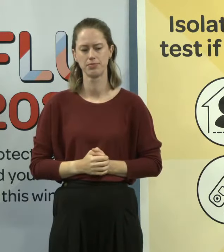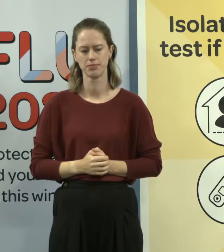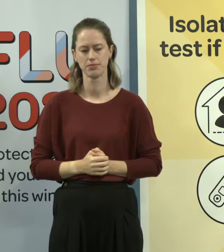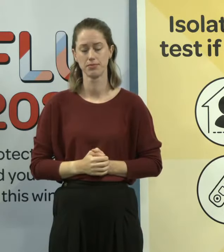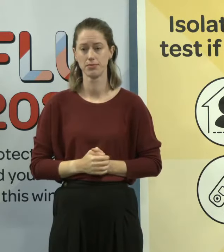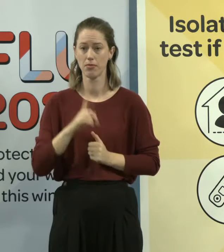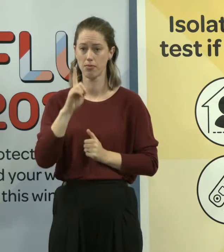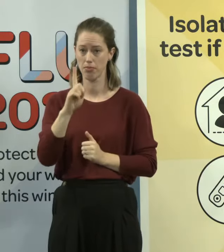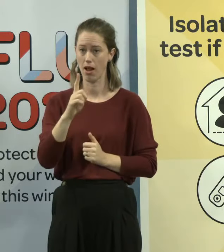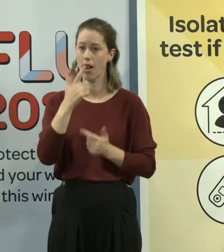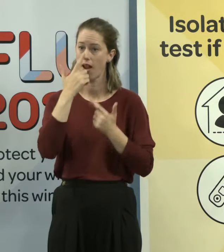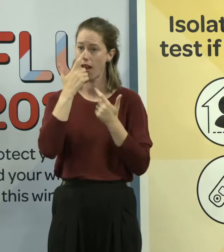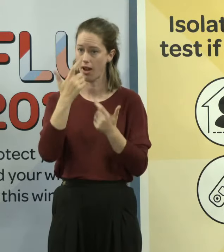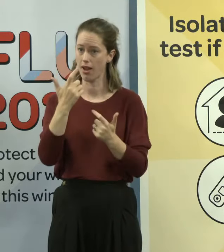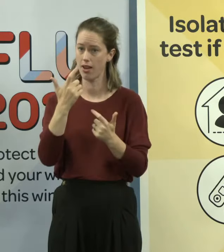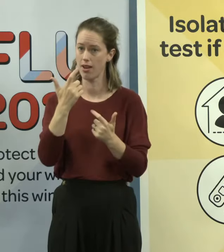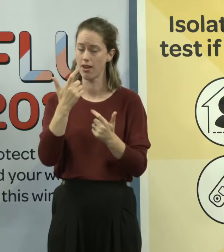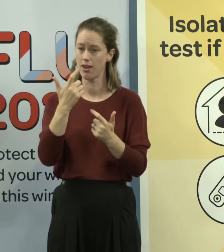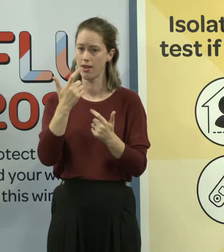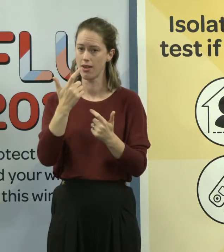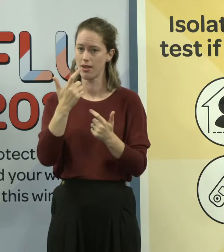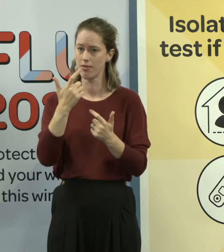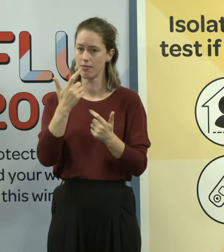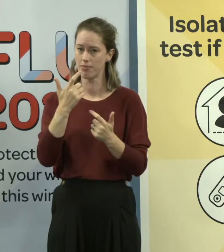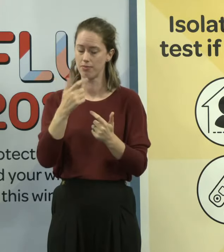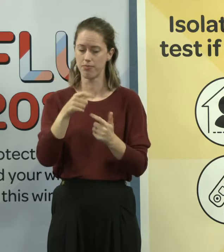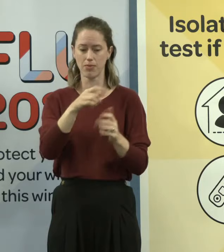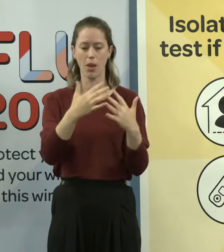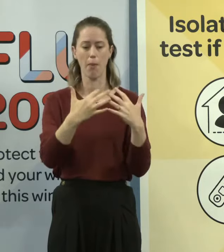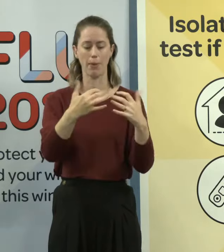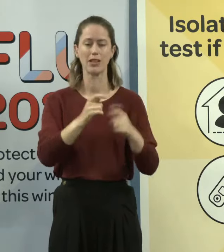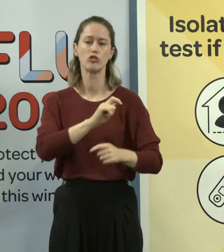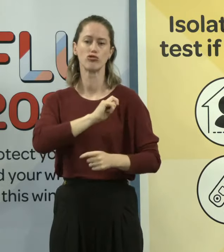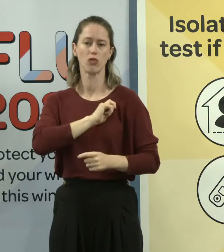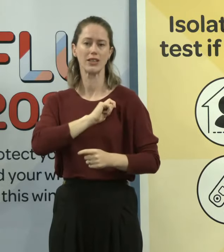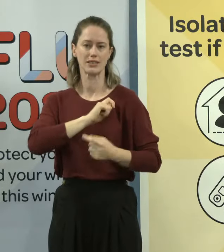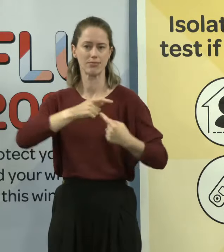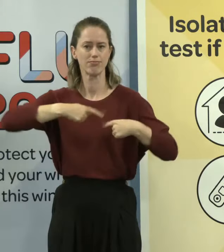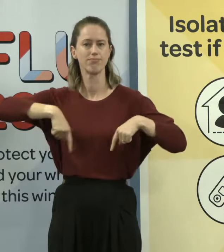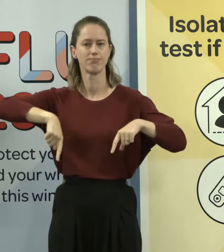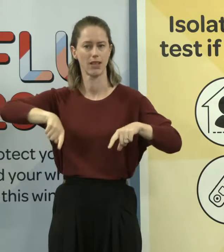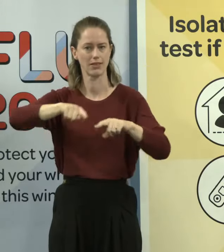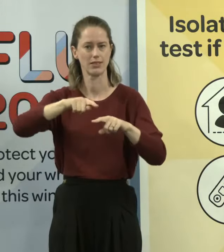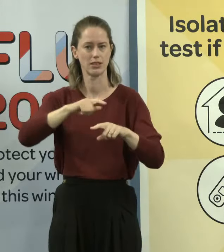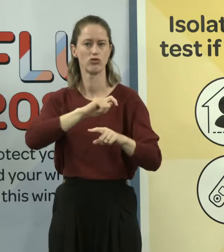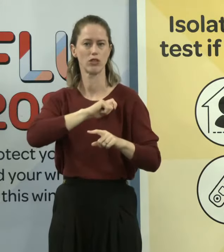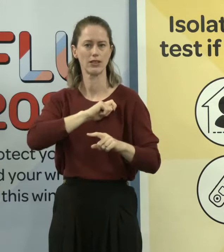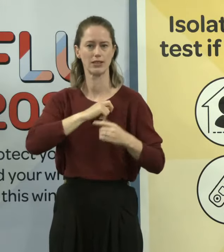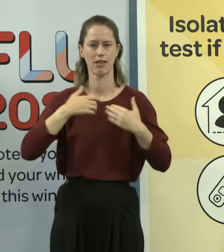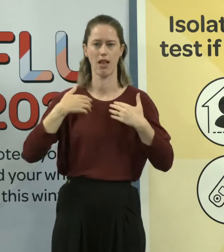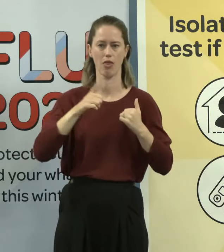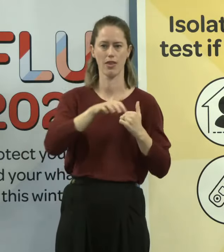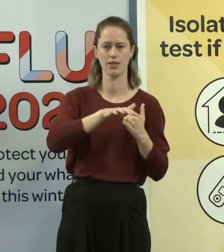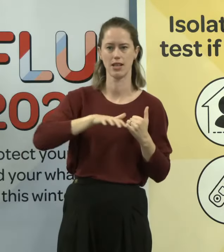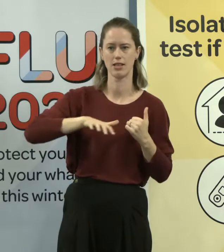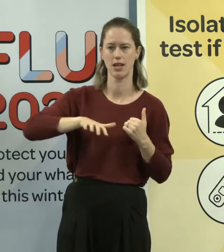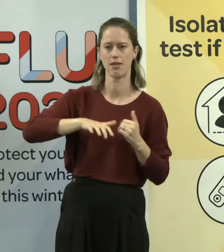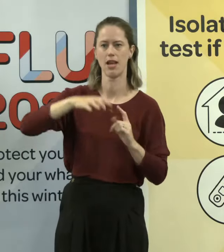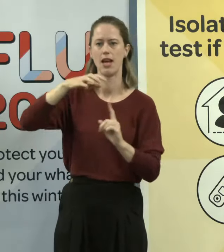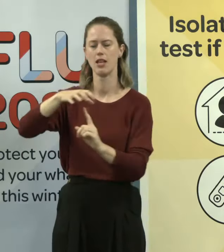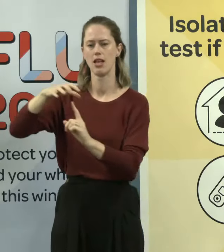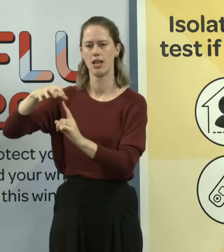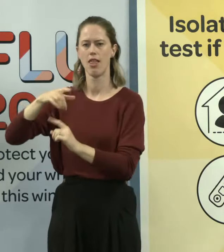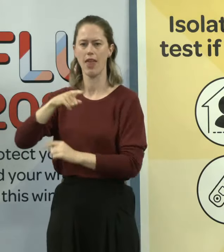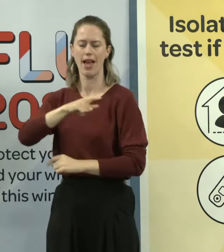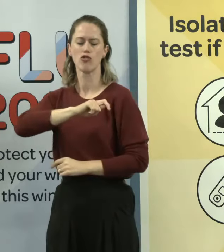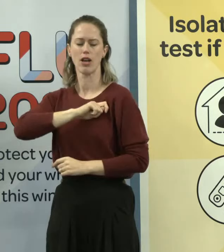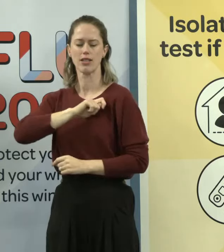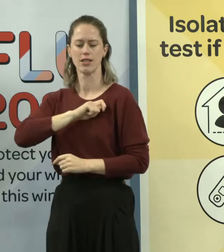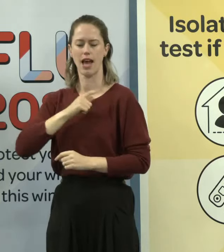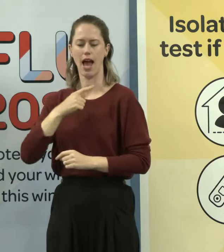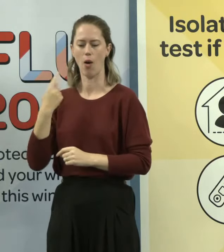he maha nga oranga o nga iwi.